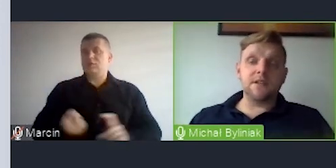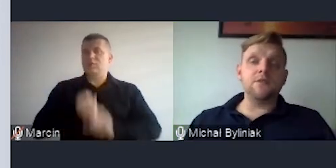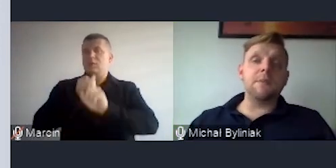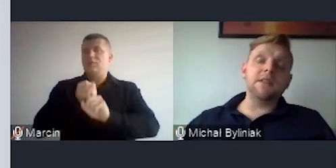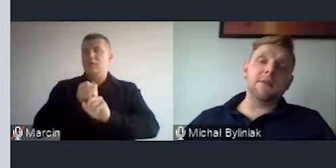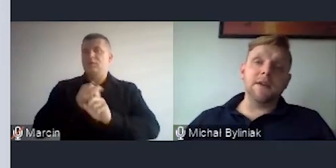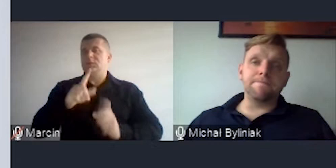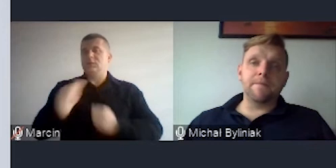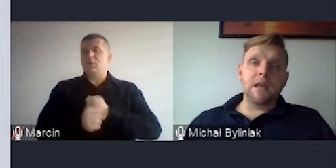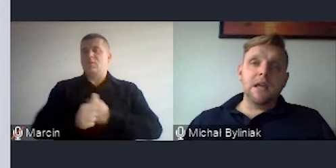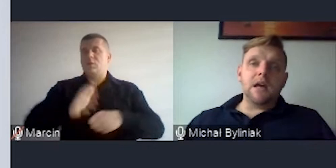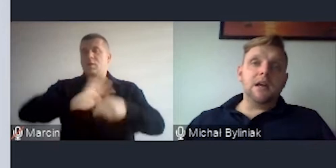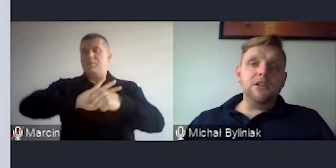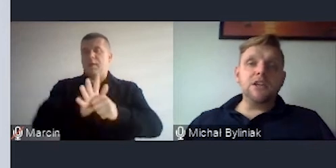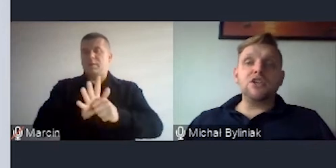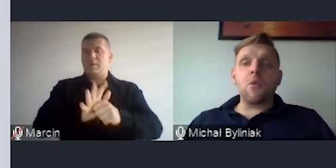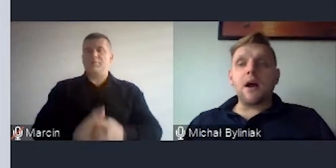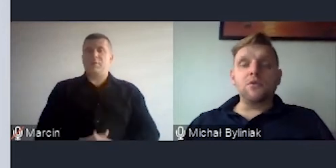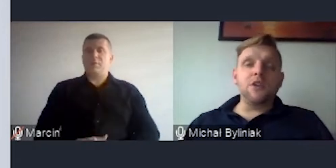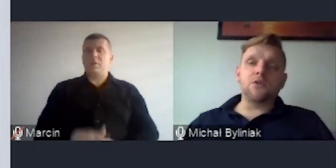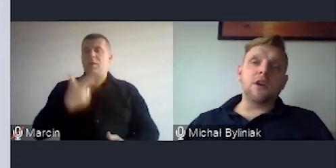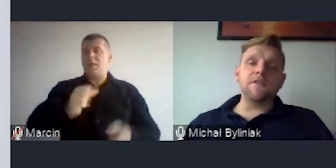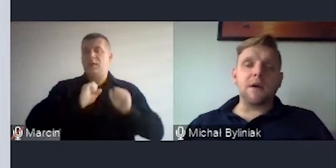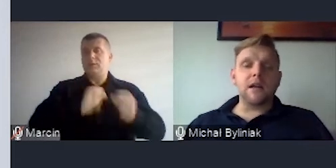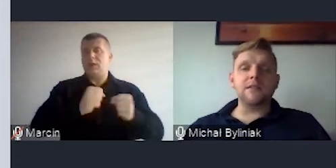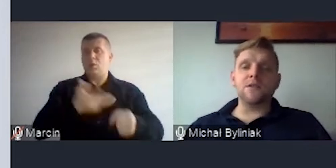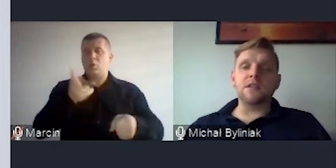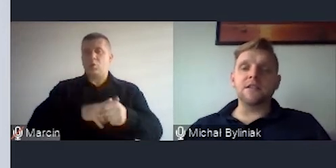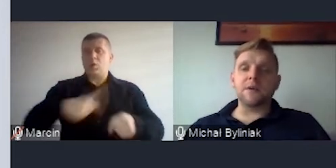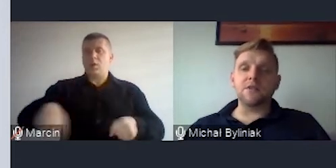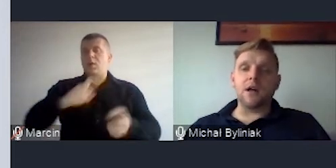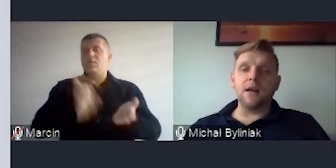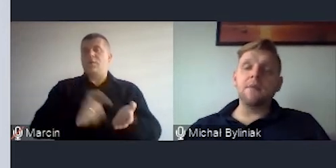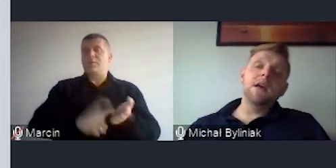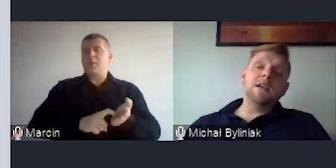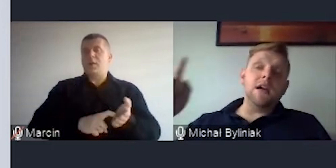Ze względu na pandemię nie działają niektóre wymagania związane z personelem.